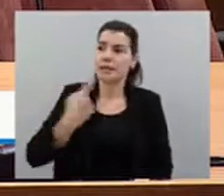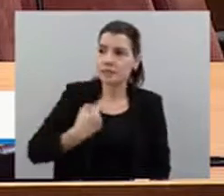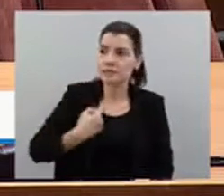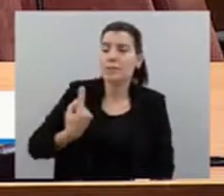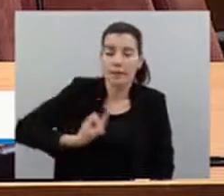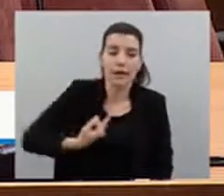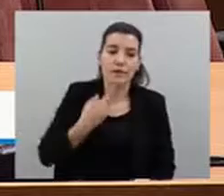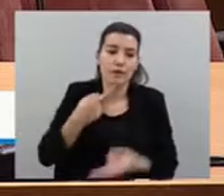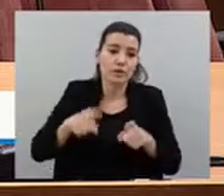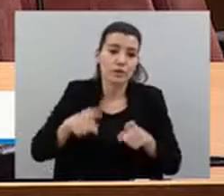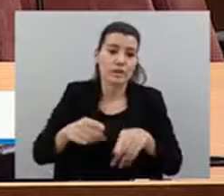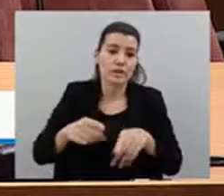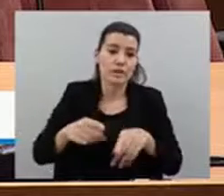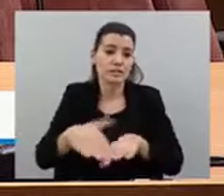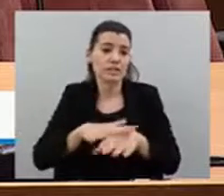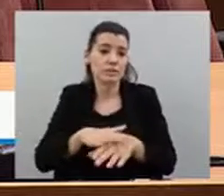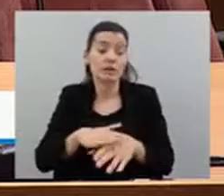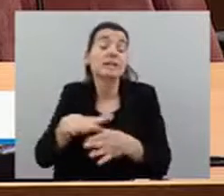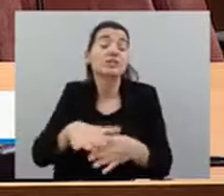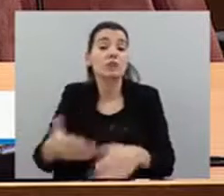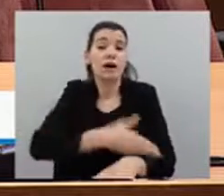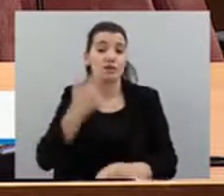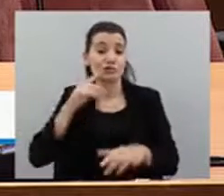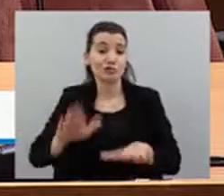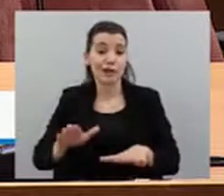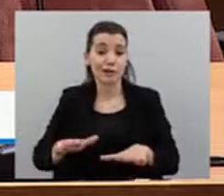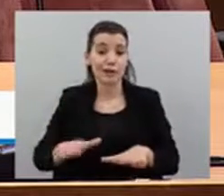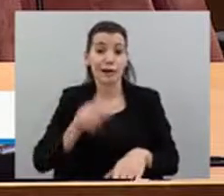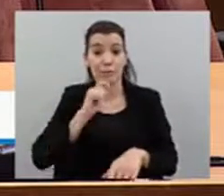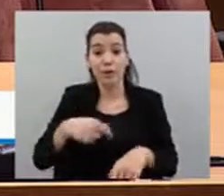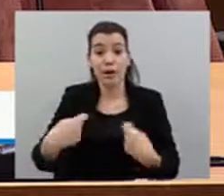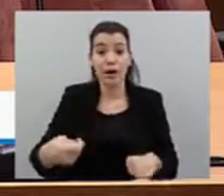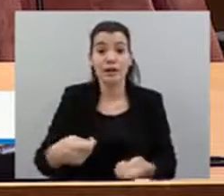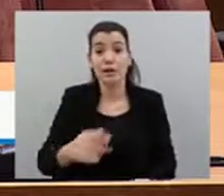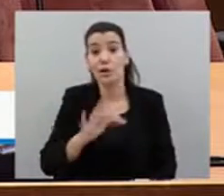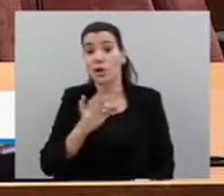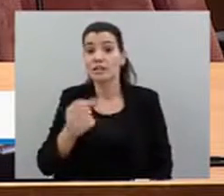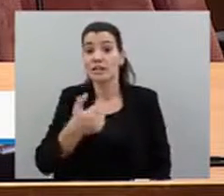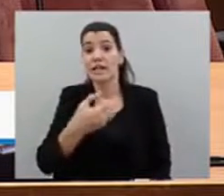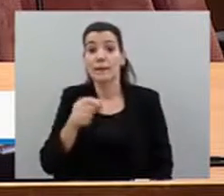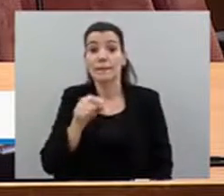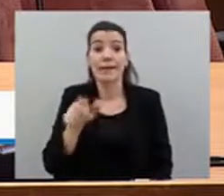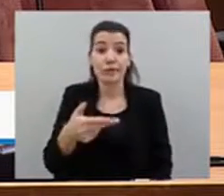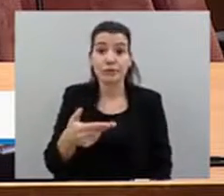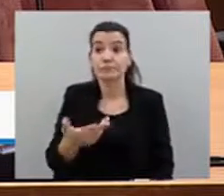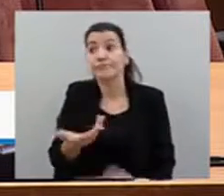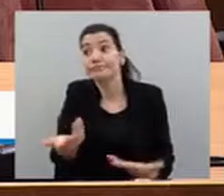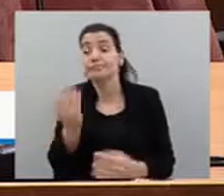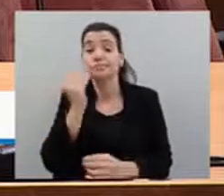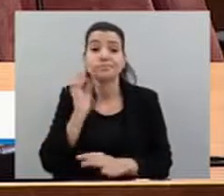existente. Essa situação pré existente pode vir a custar 400, 500 mil euros, bom faz